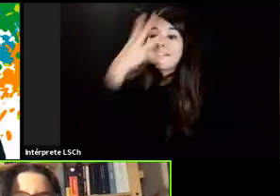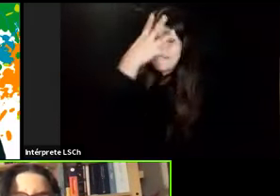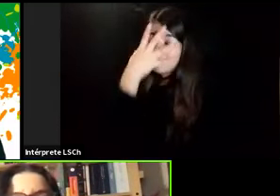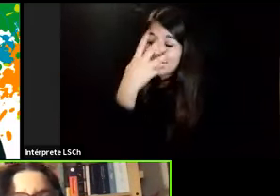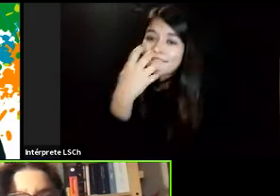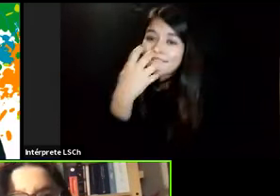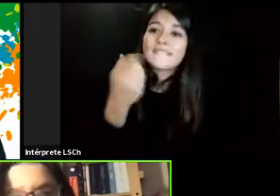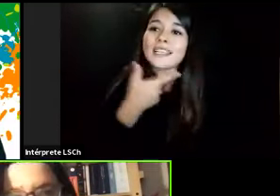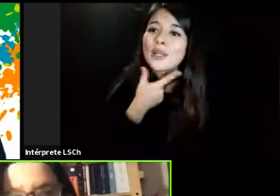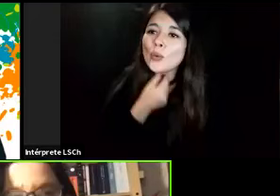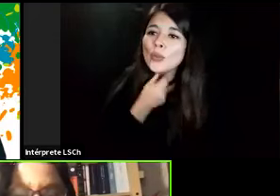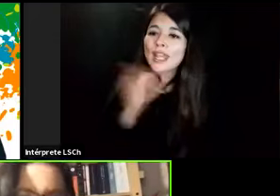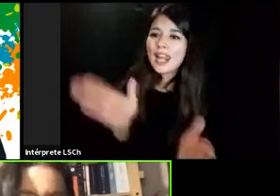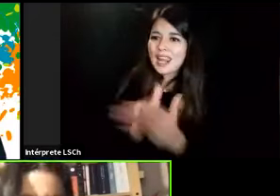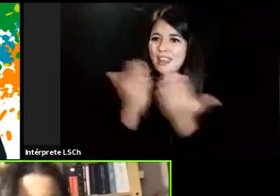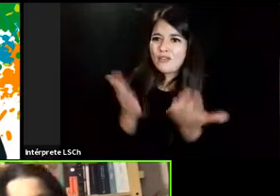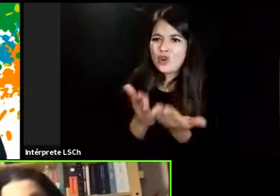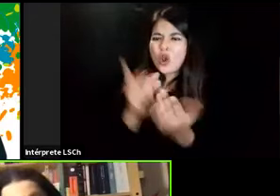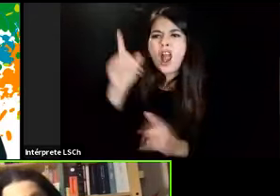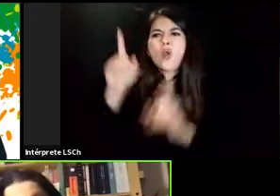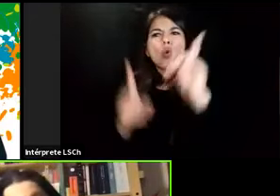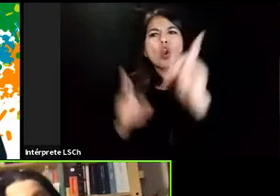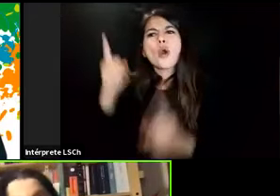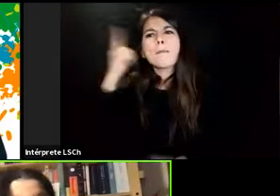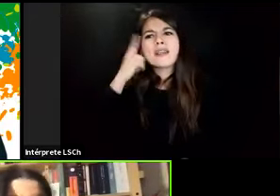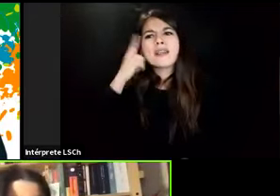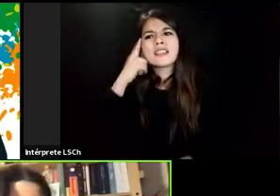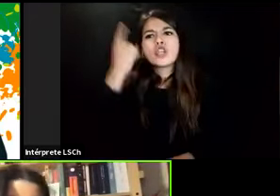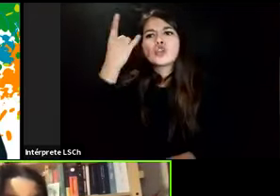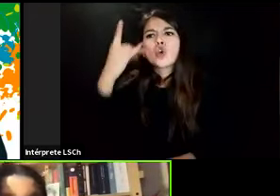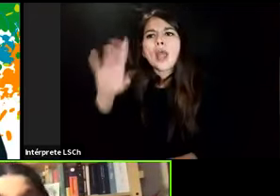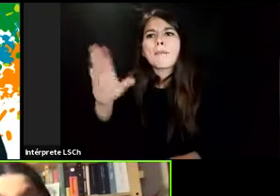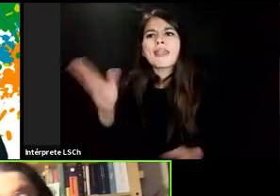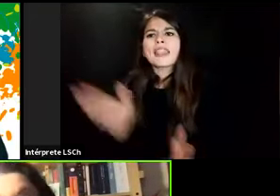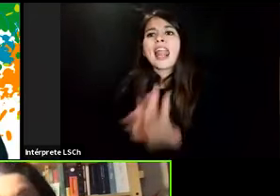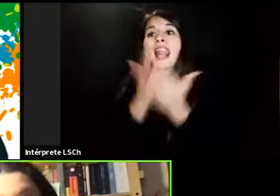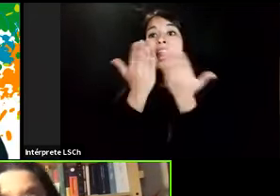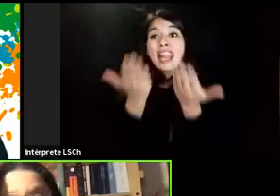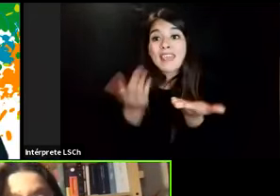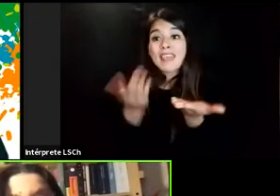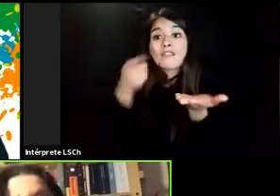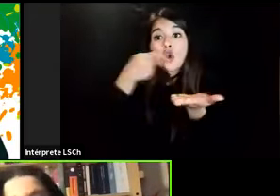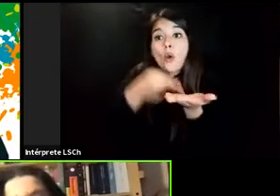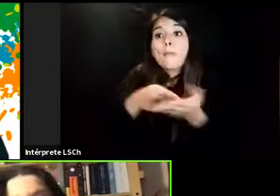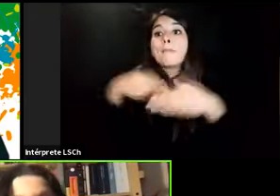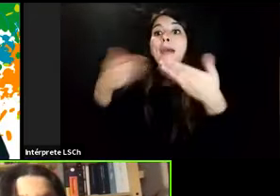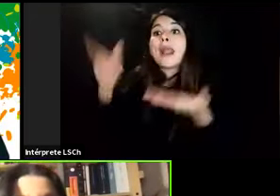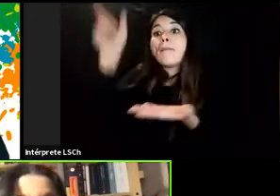recomendar un libro hay que encontrar el libro apropiado para la persona apropiada no yo creo que hay que incluir